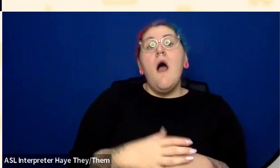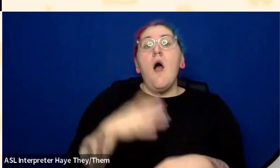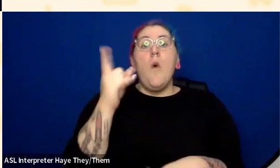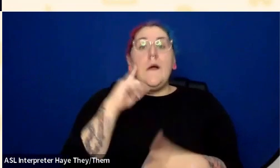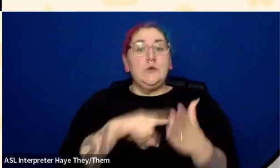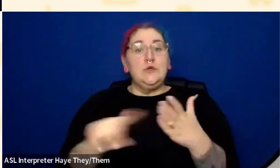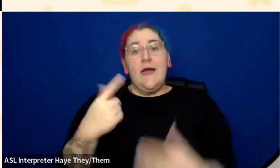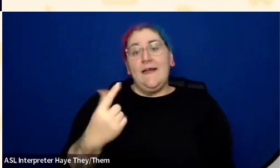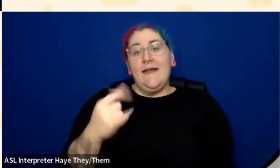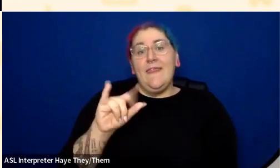de los diferentes archivos que hay.